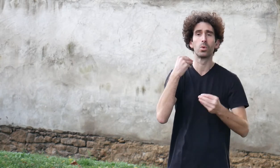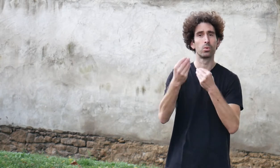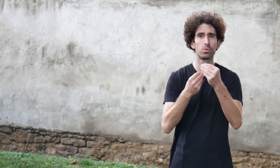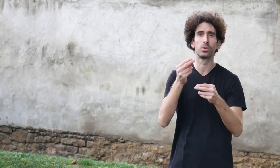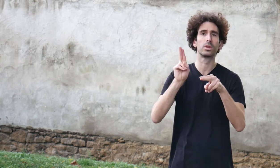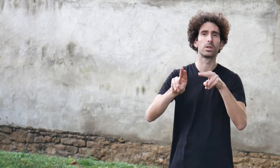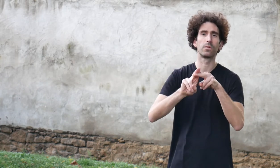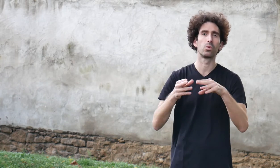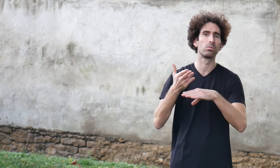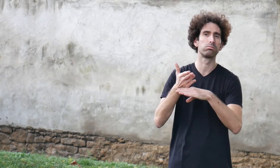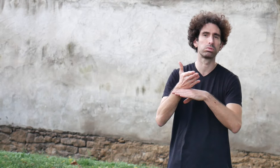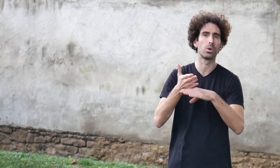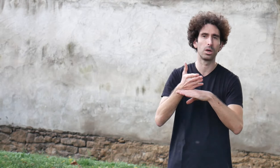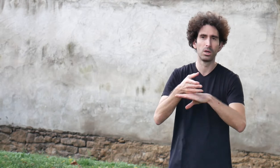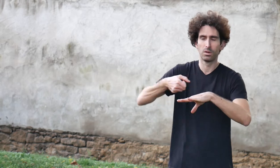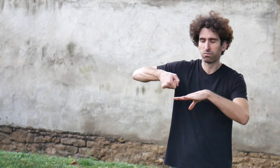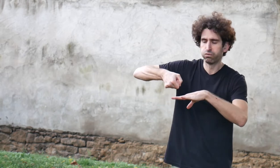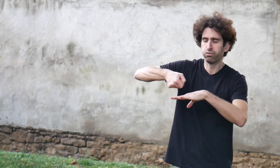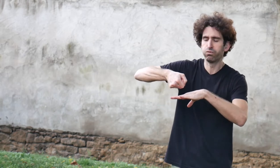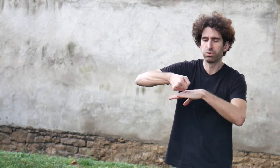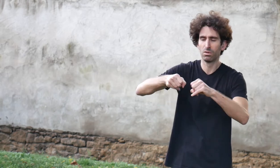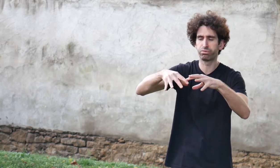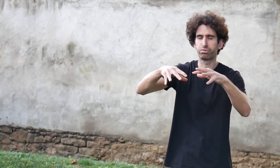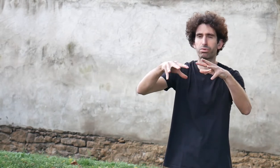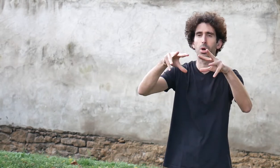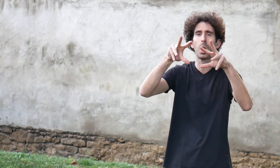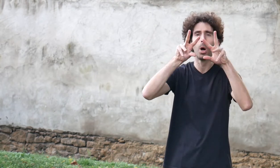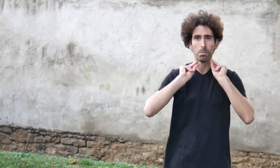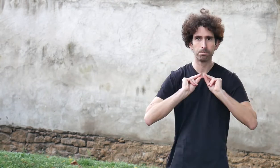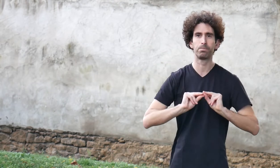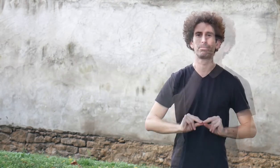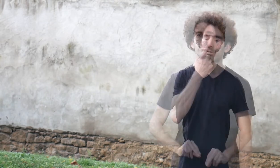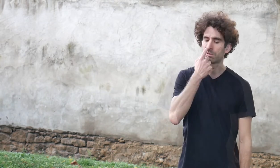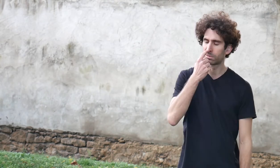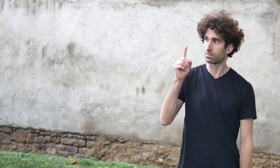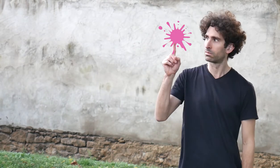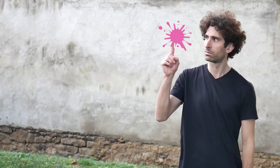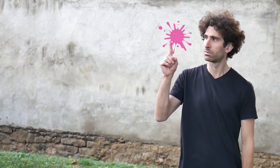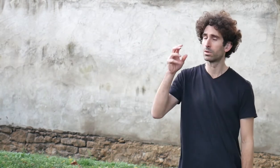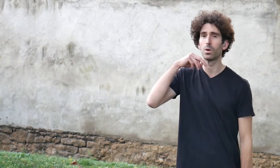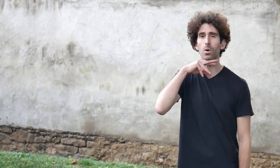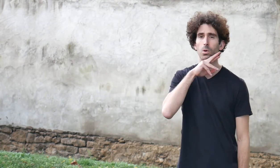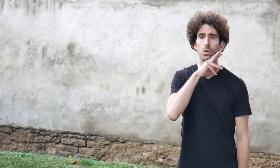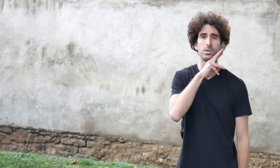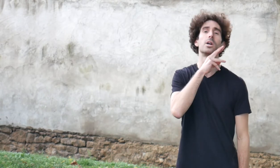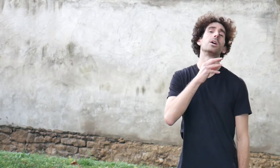ou encore des travaux comme la découpe du bois qui dégage des particules. Rose :